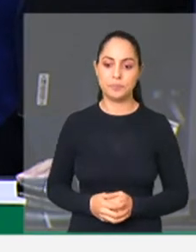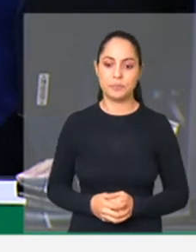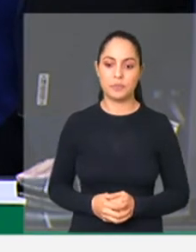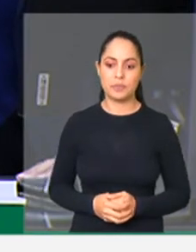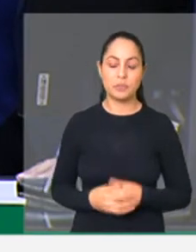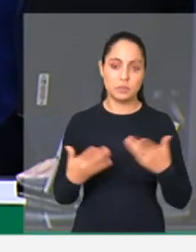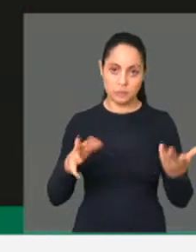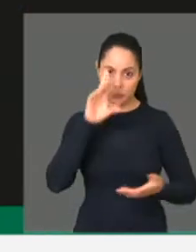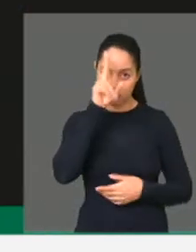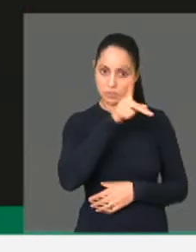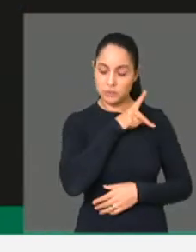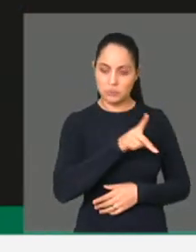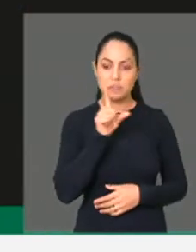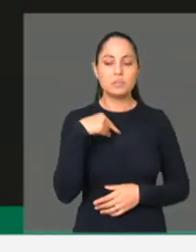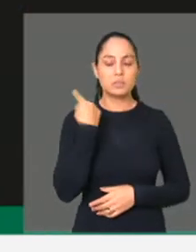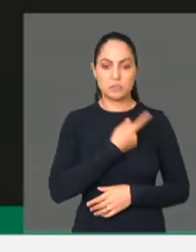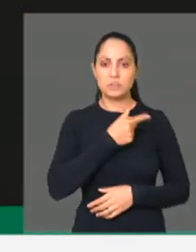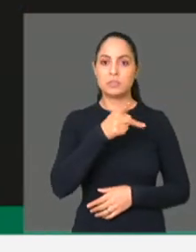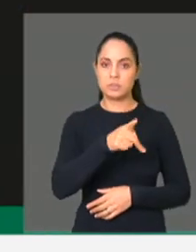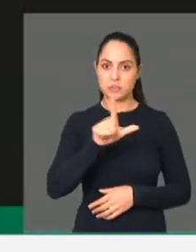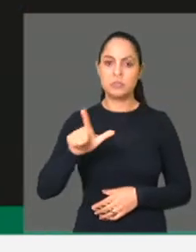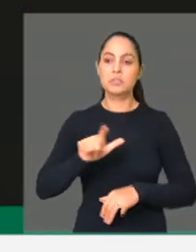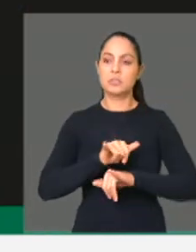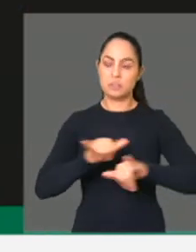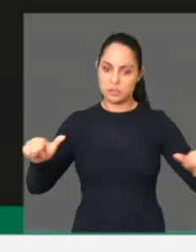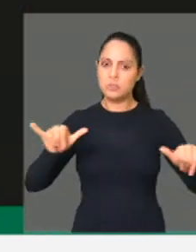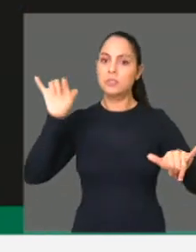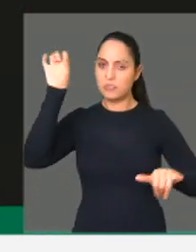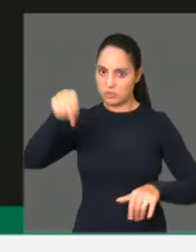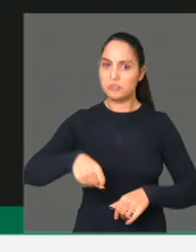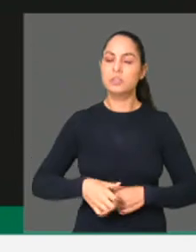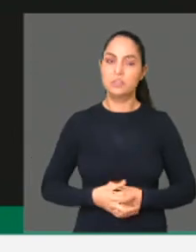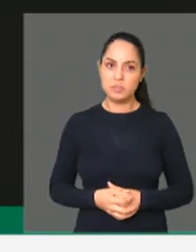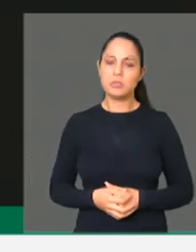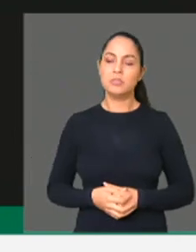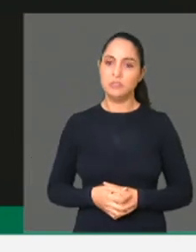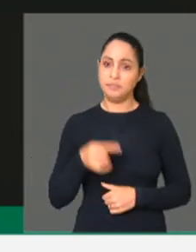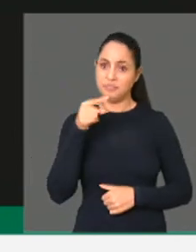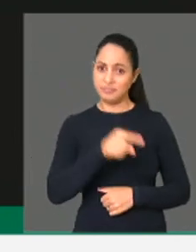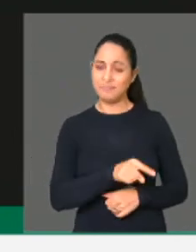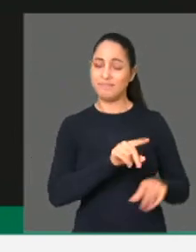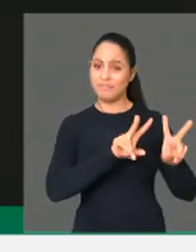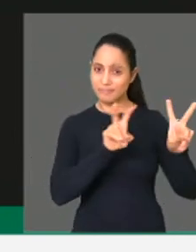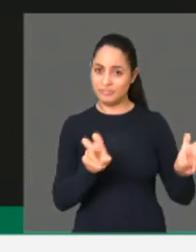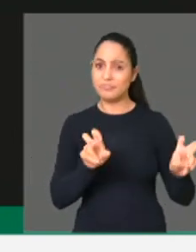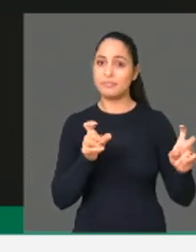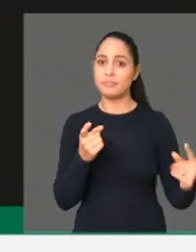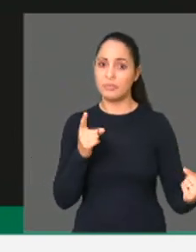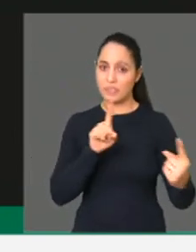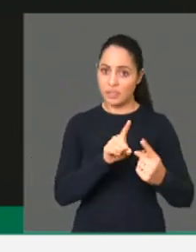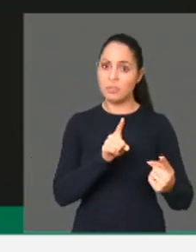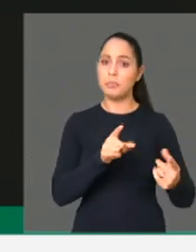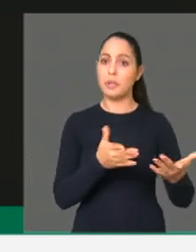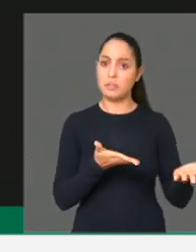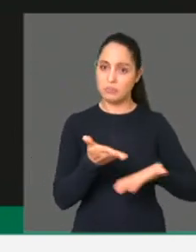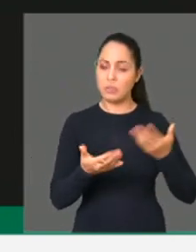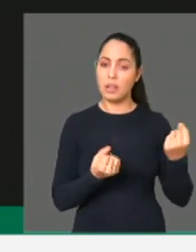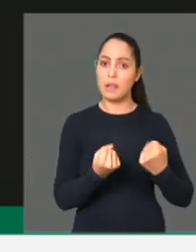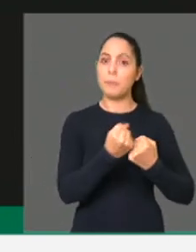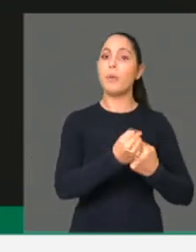PROGRESSISTA TAMBÉM VOTA SIM PORQUE ENTENDE QUE É IMPORTANTE E ESTÁ DENTRO DA CONFORMIDADE CONSTITUCIONAL. A